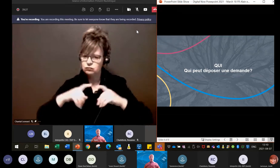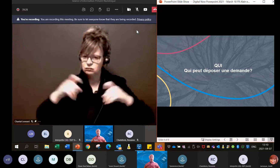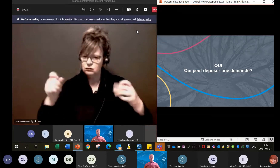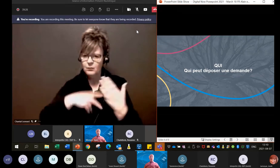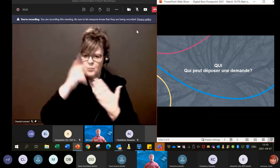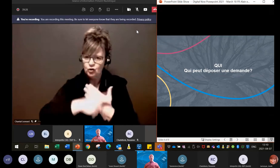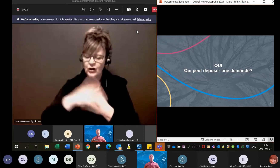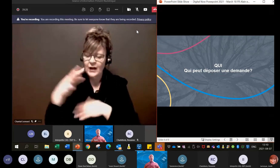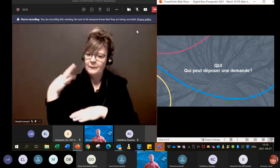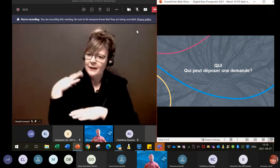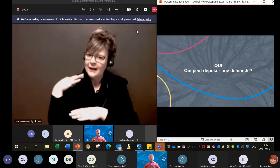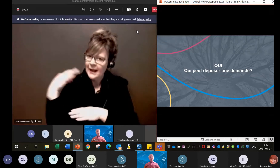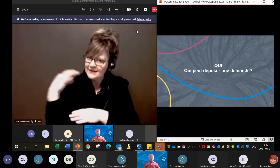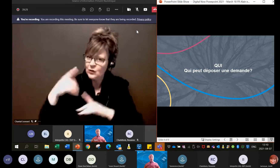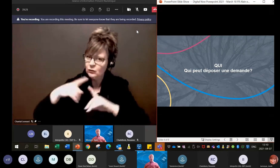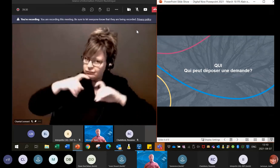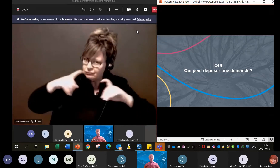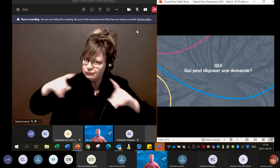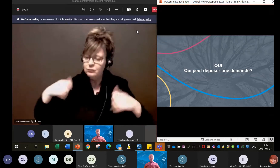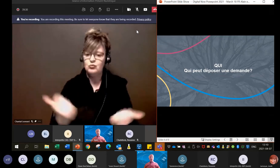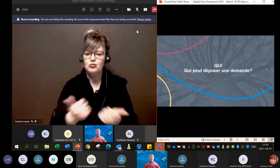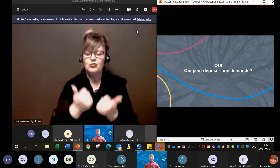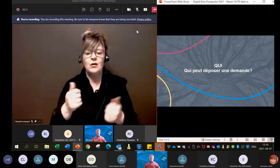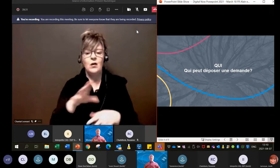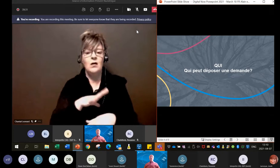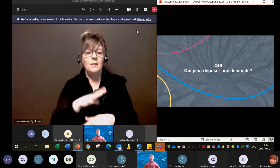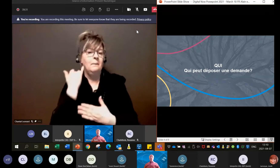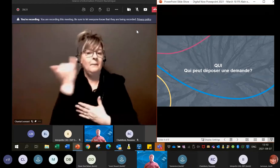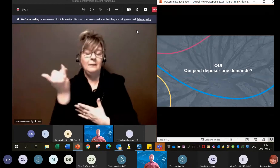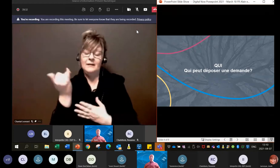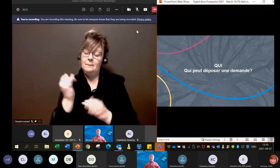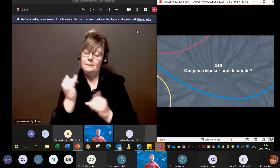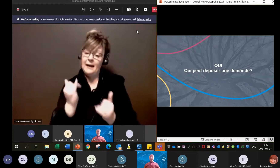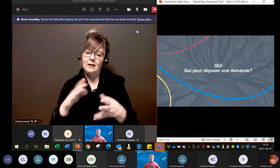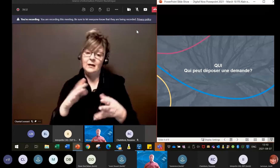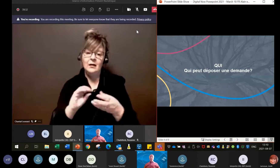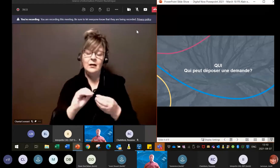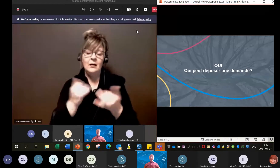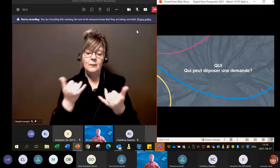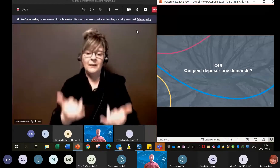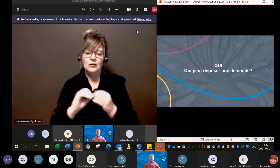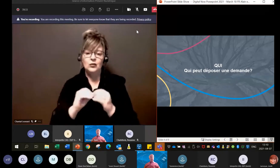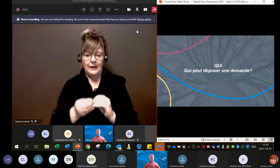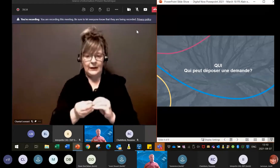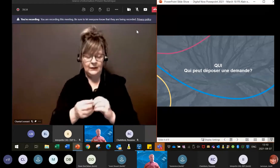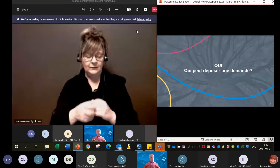ses programmes. Il en va de même pour cette initiative.